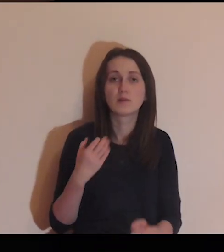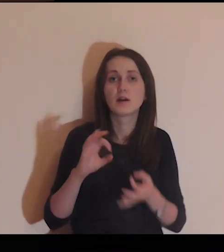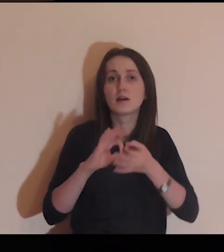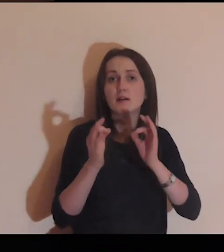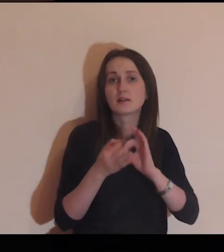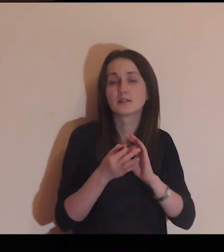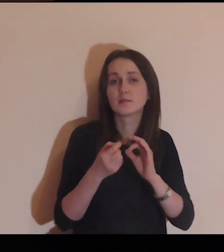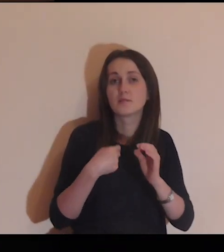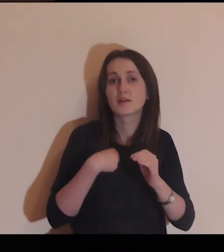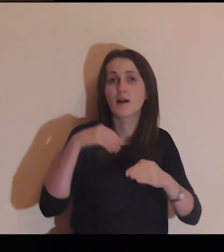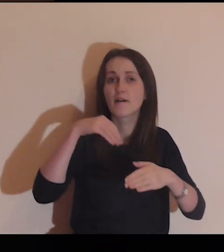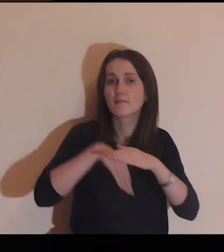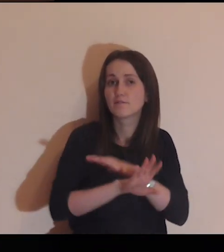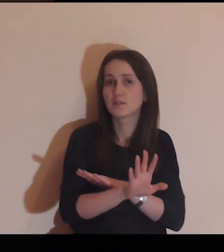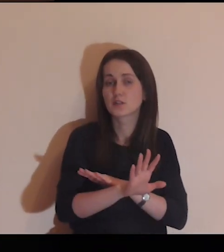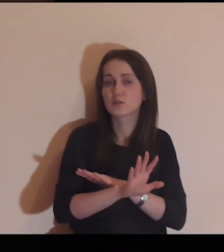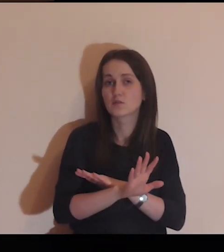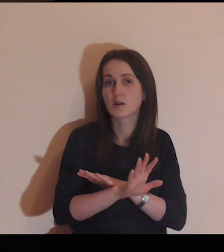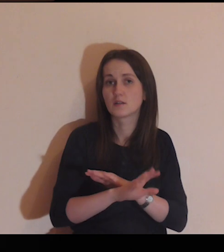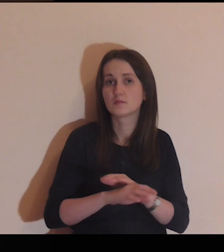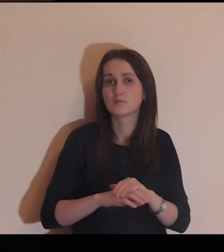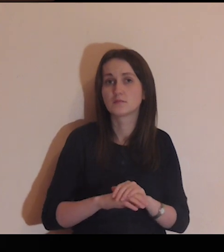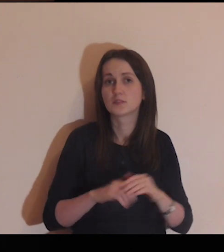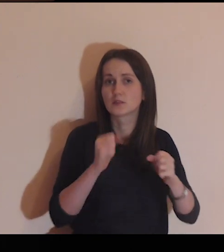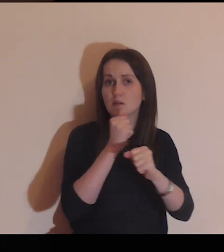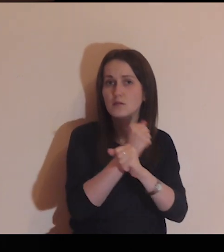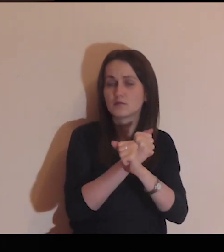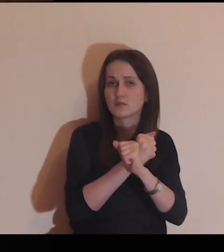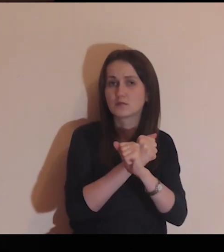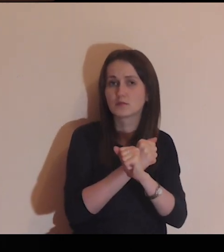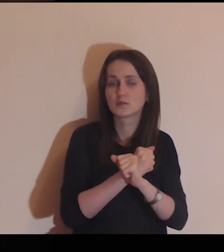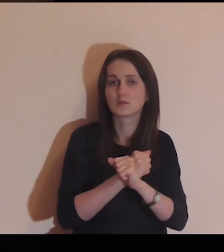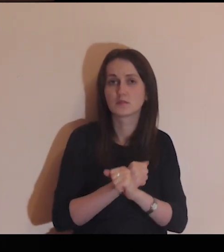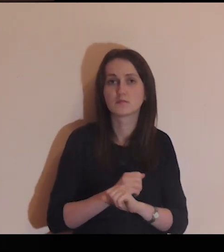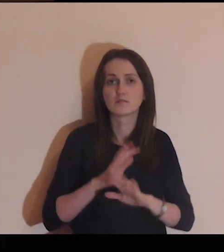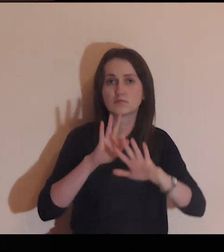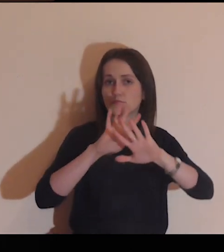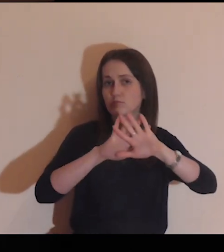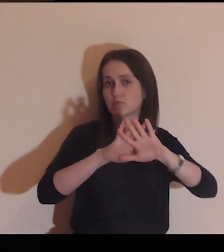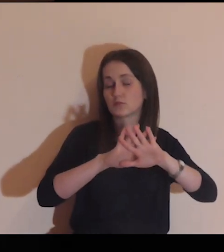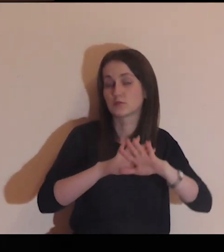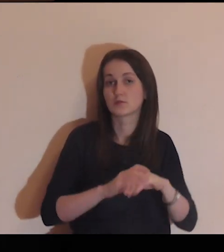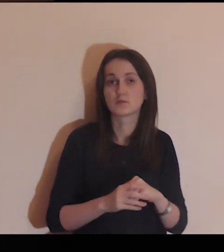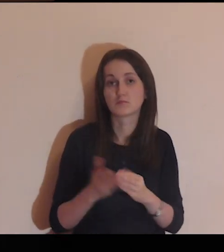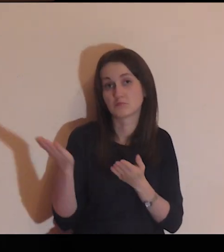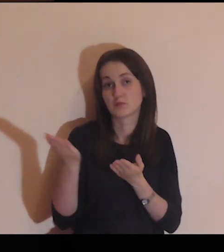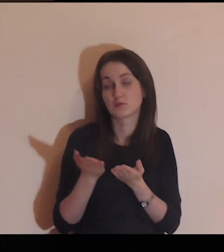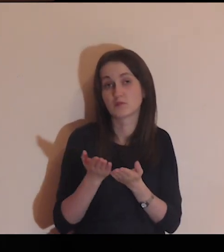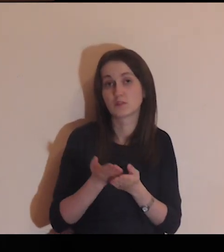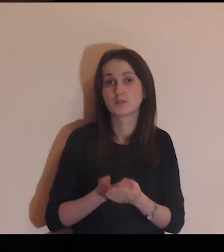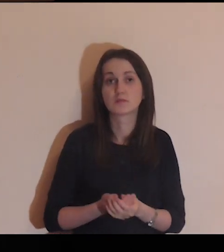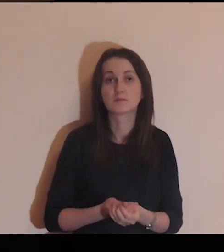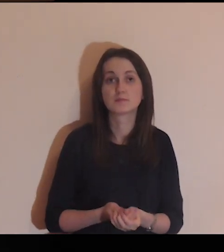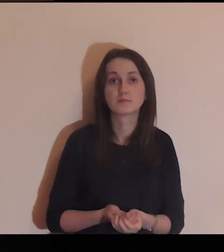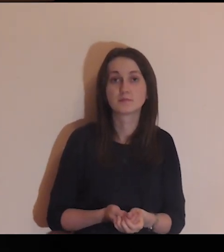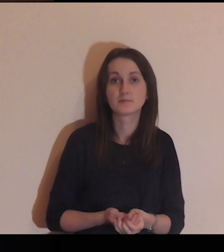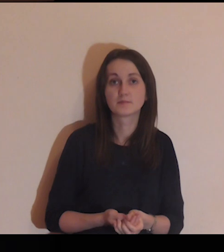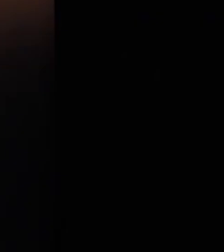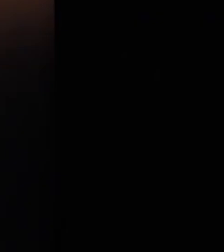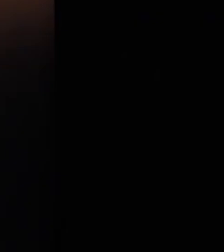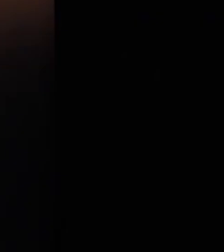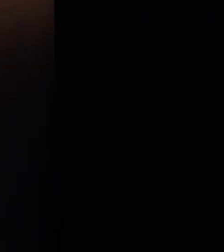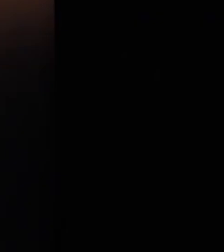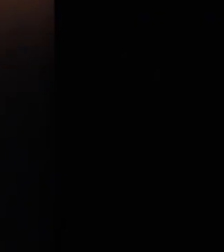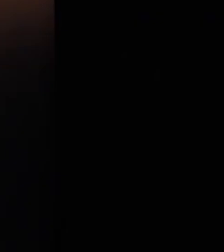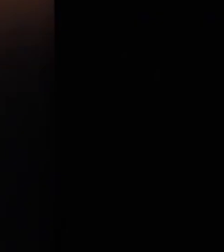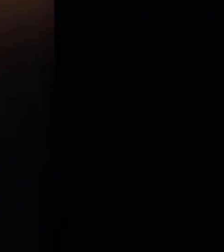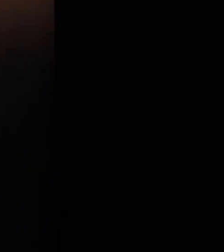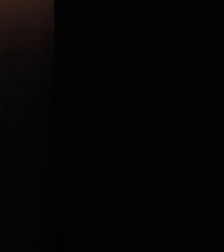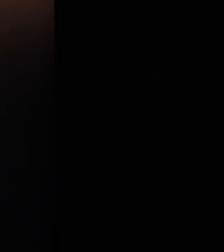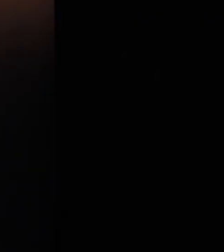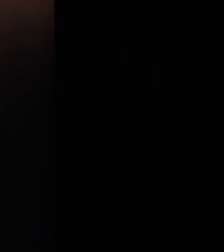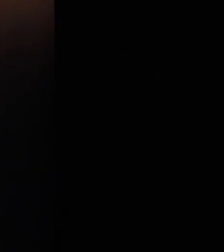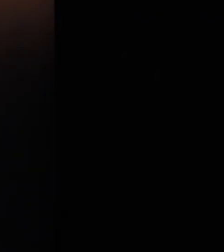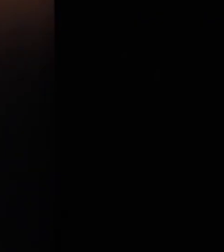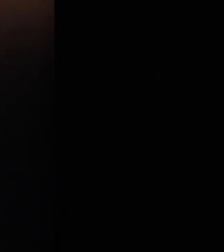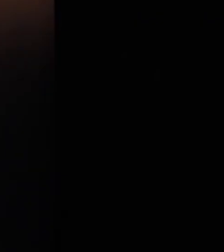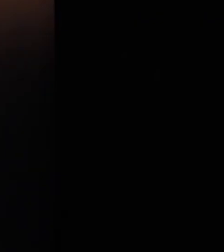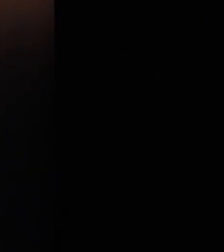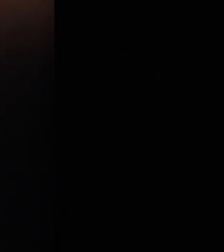Jakby to było, gdybym wydostała się z tej pułapki?